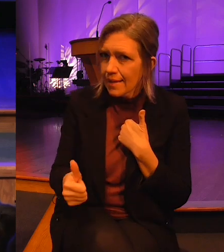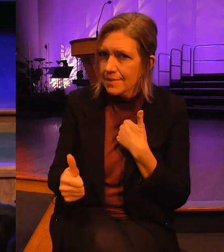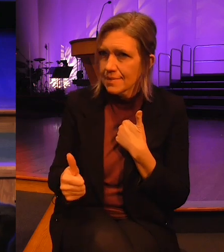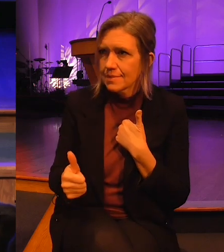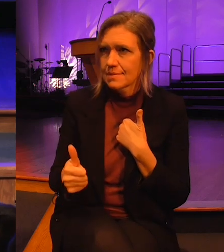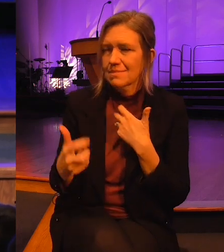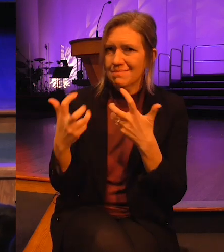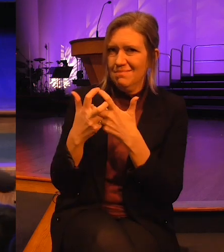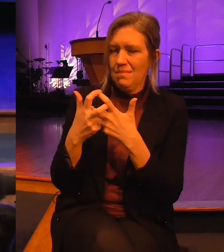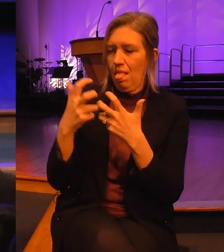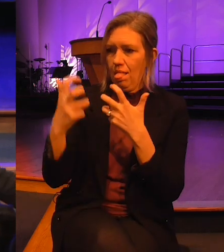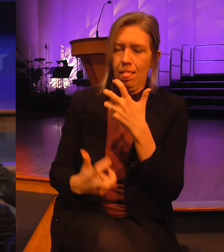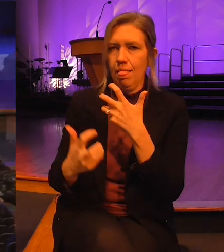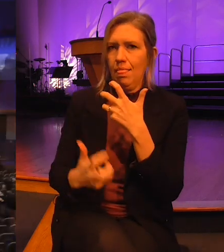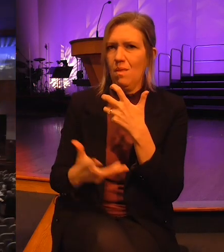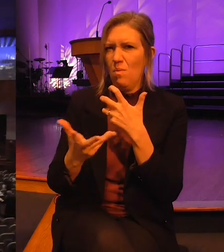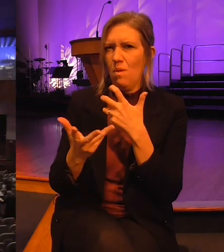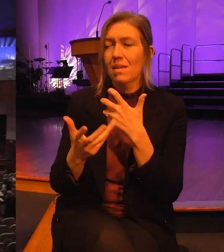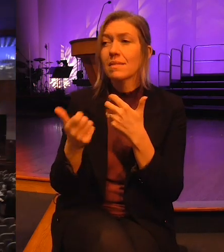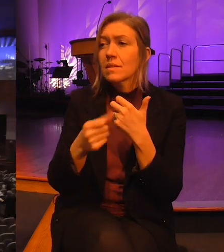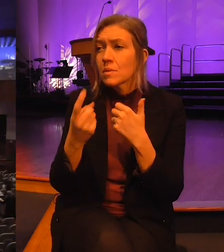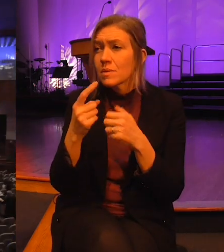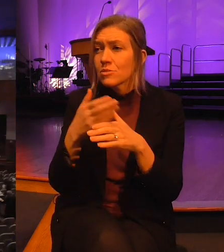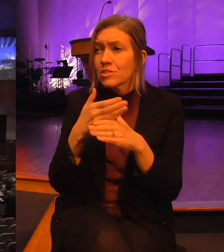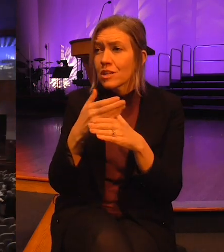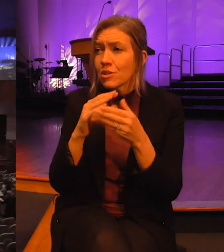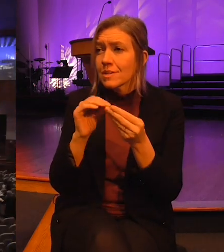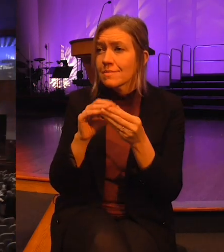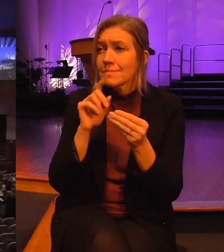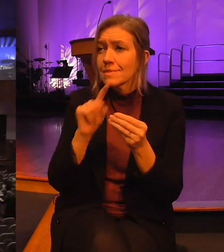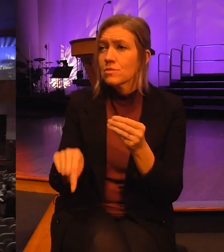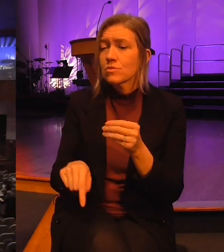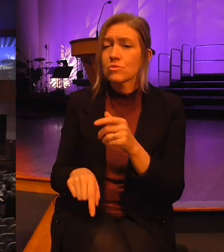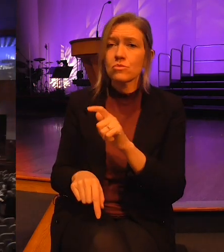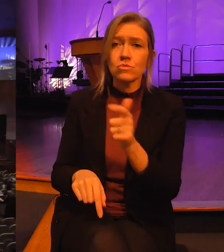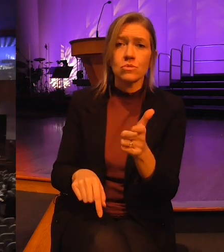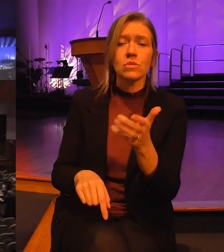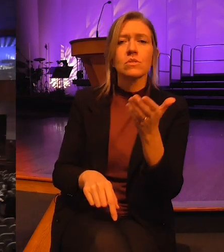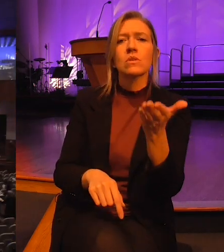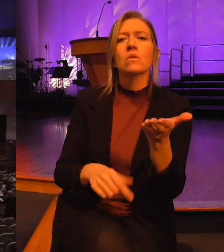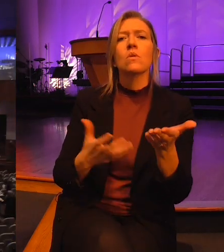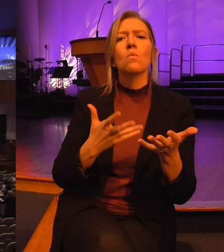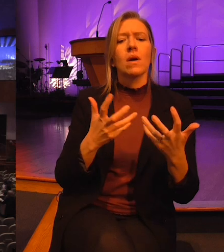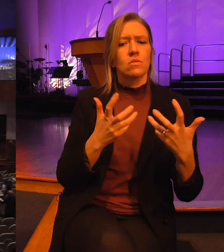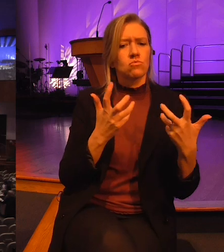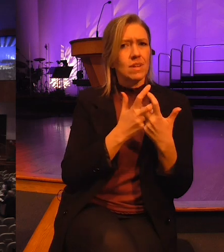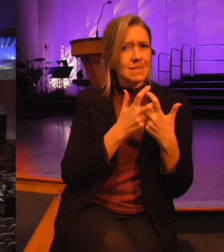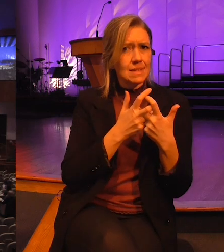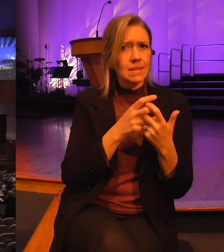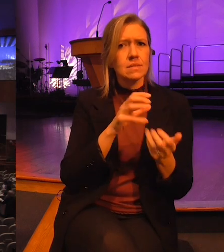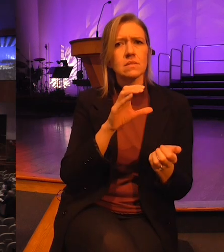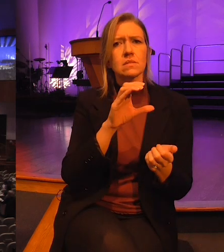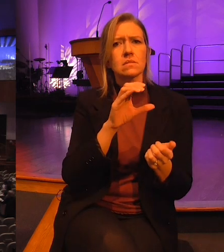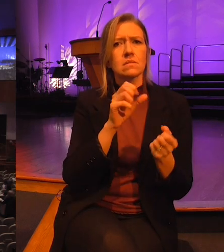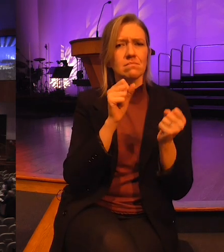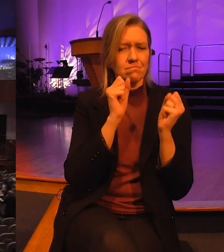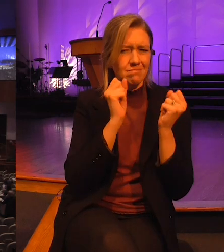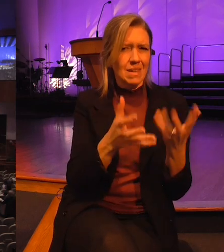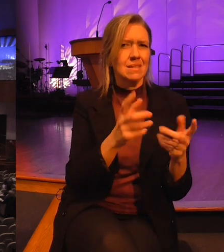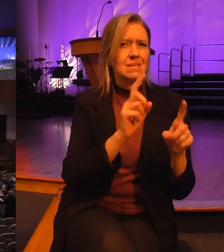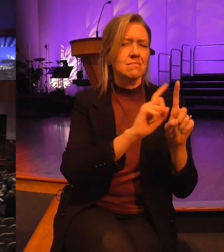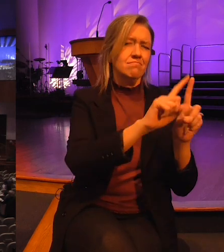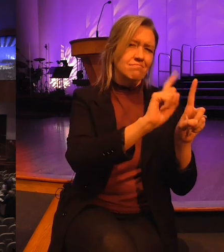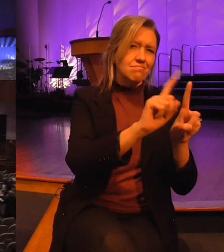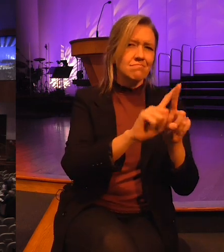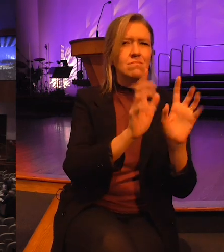Marcelo um lo que resuena son las conversaciones de Cornucopia las conversaciones son de amplio rango